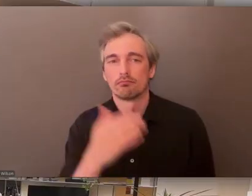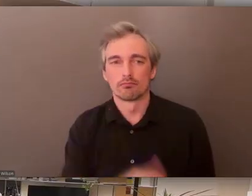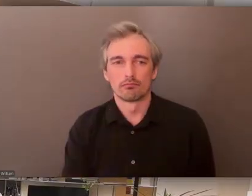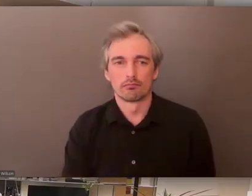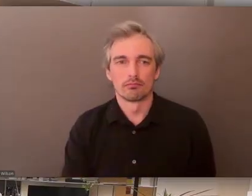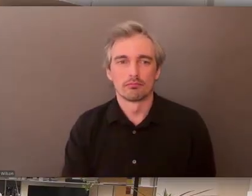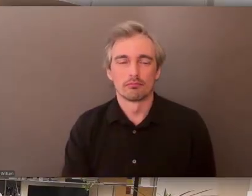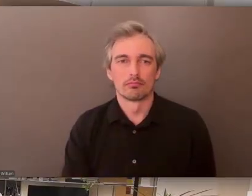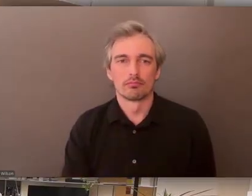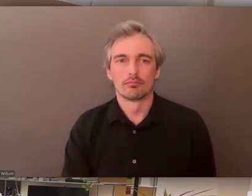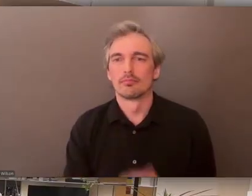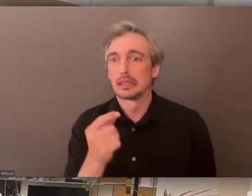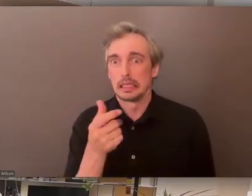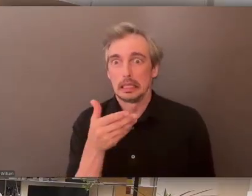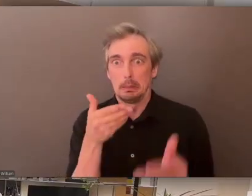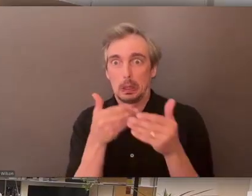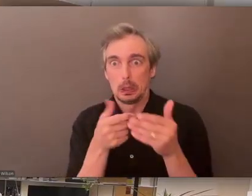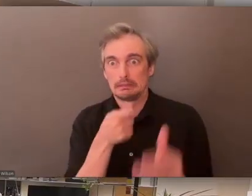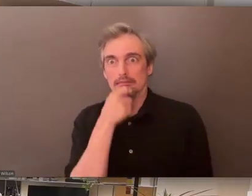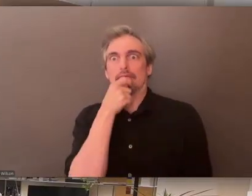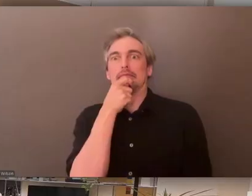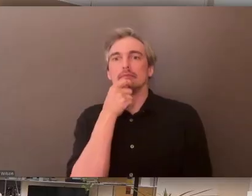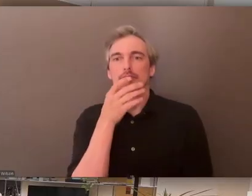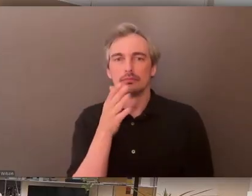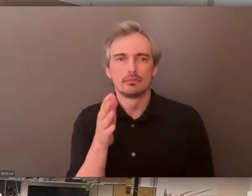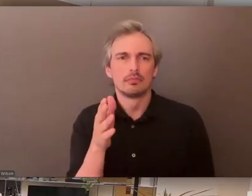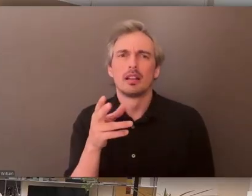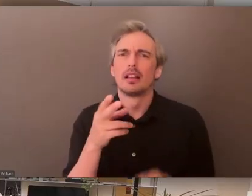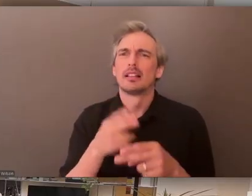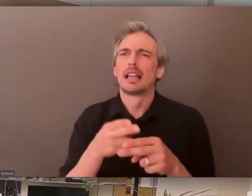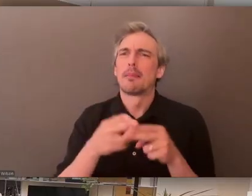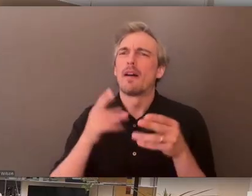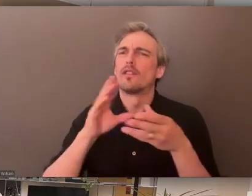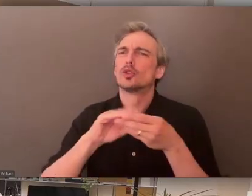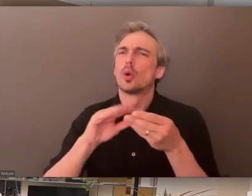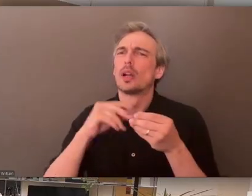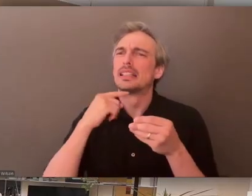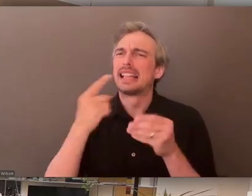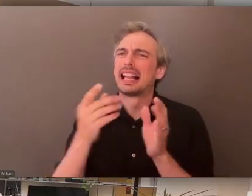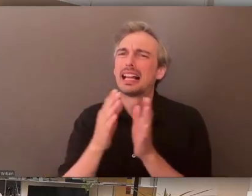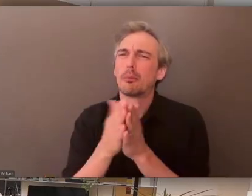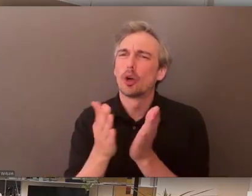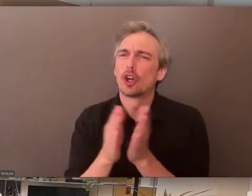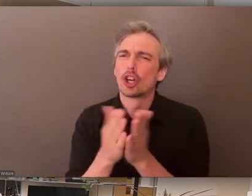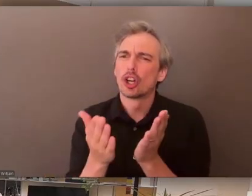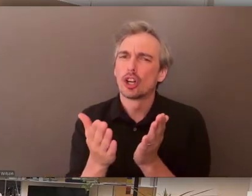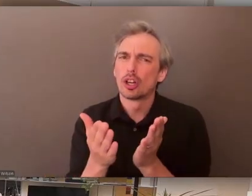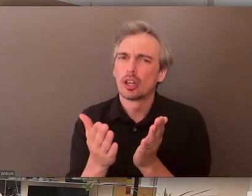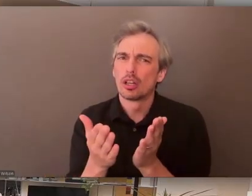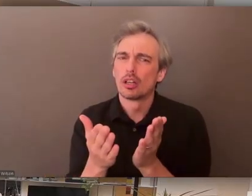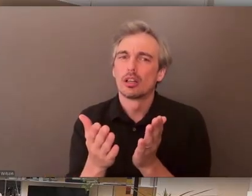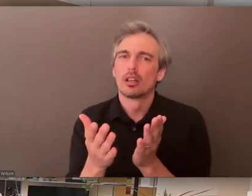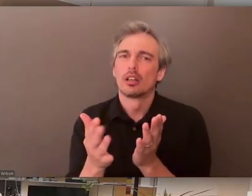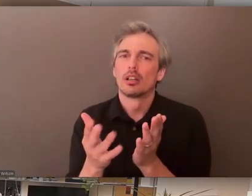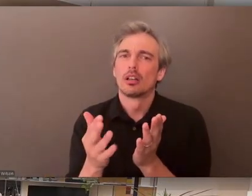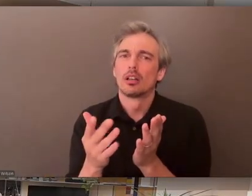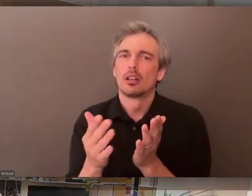そのスト ーリ ーテリングの本の名前は何でし たっけ？他の音が重なって聞き取れませんでした。